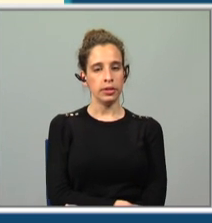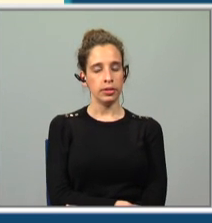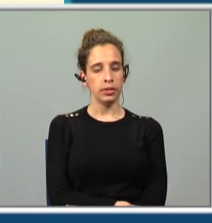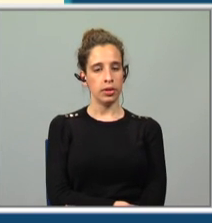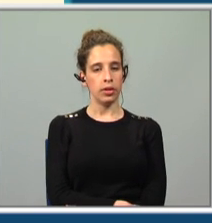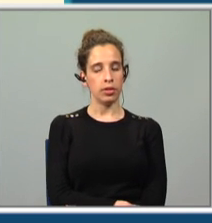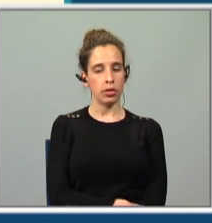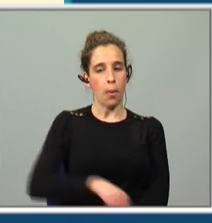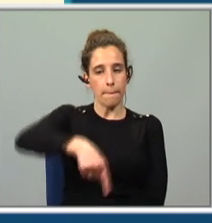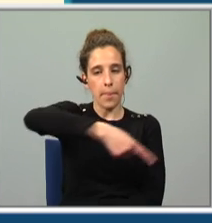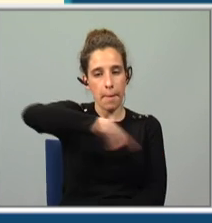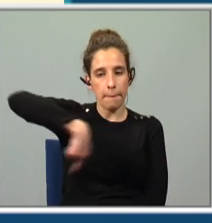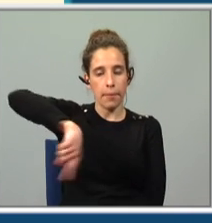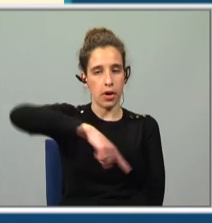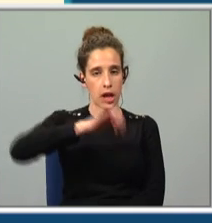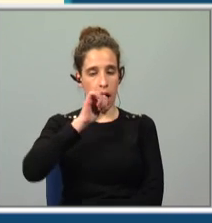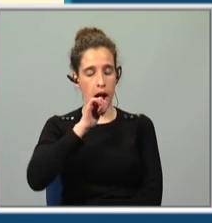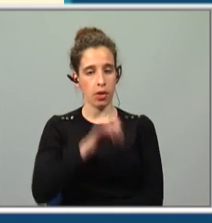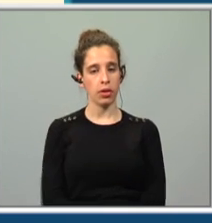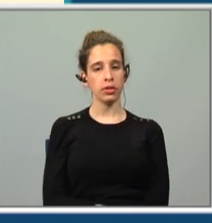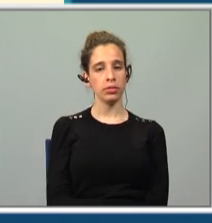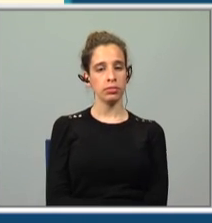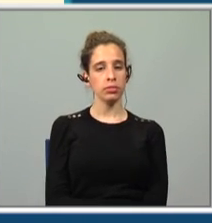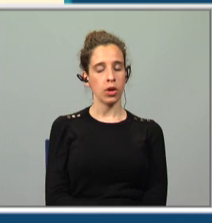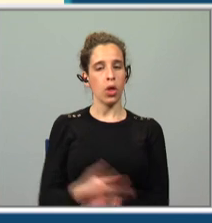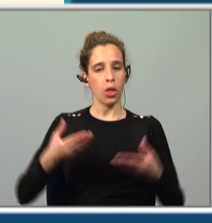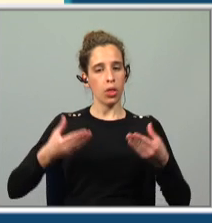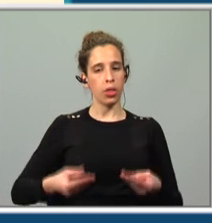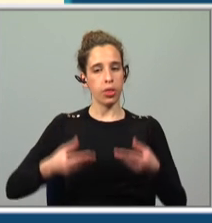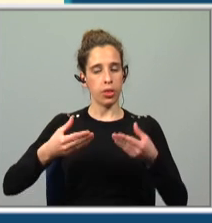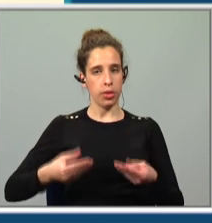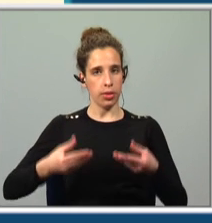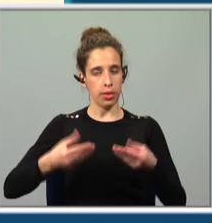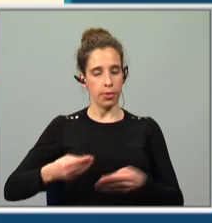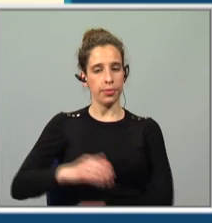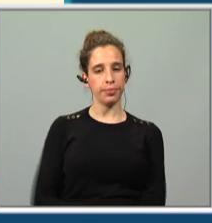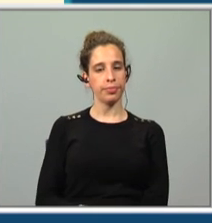é uma bóia é um colchão insuflável 這是一個浮標這是一個充氣床墊